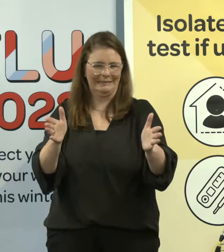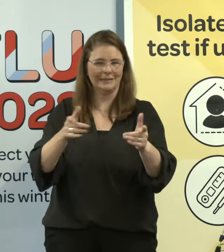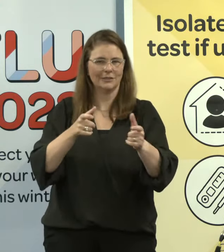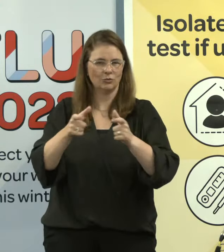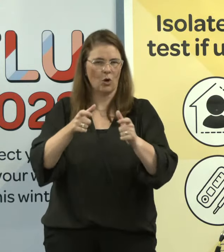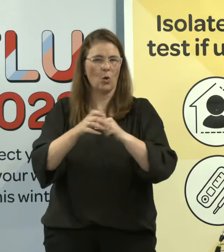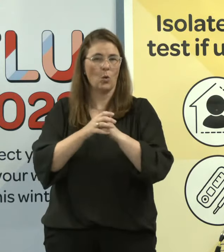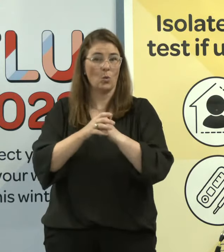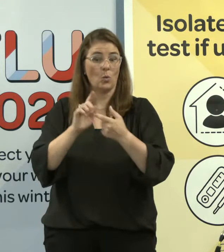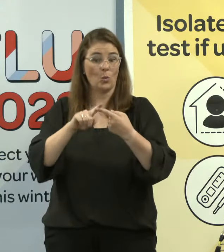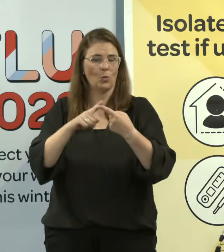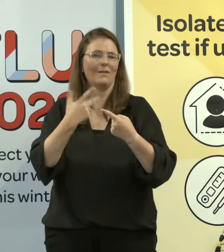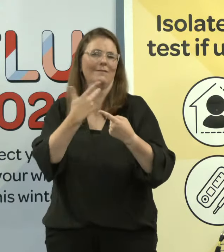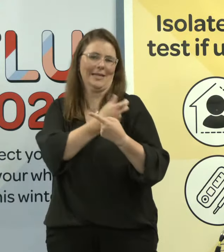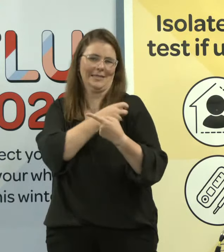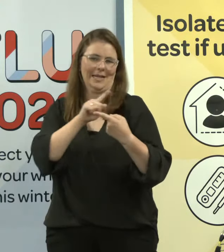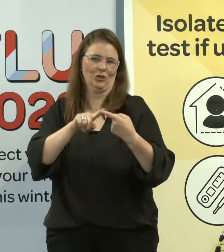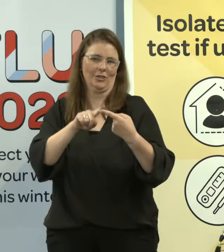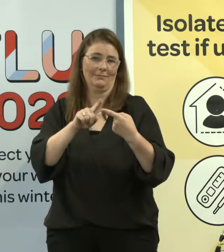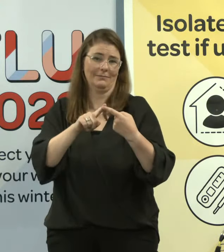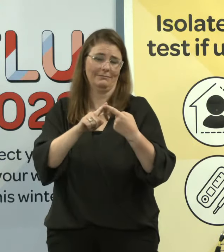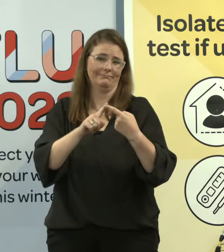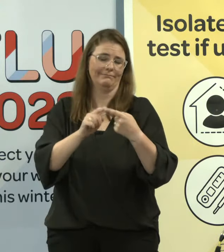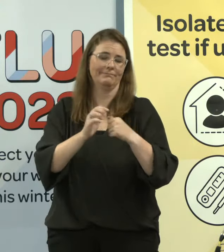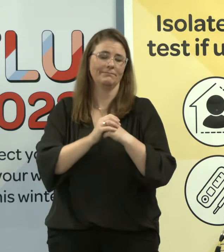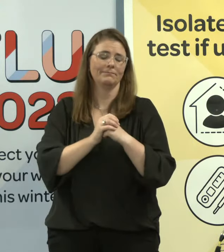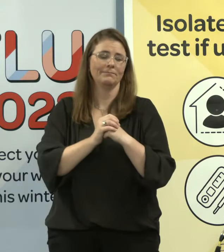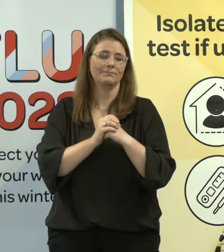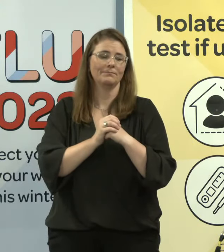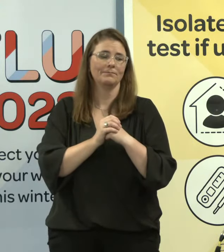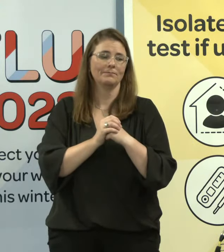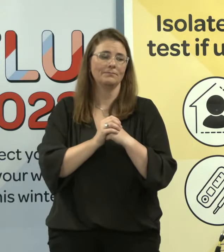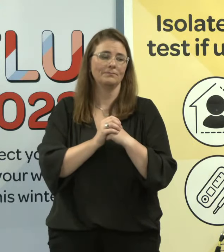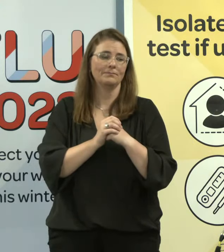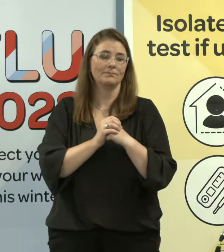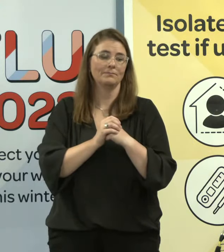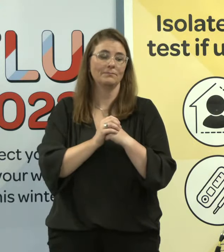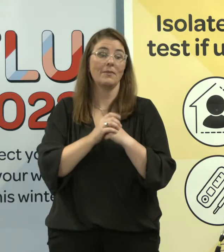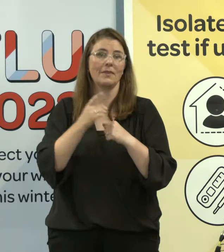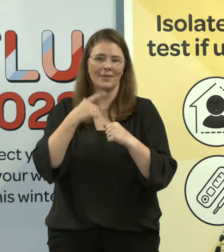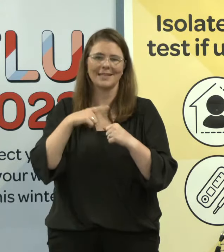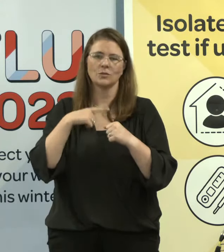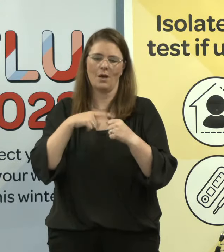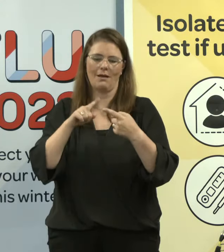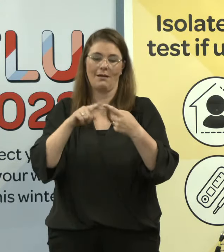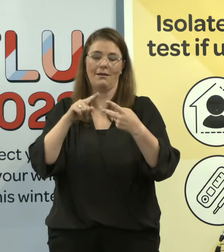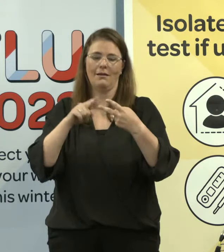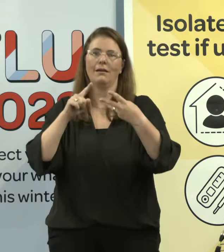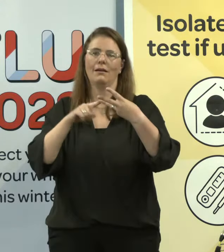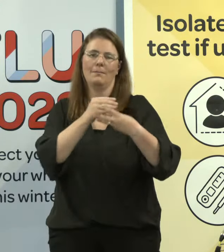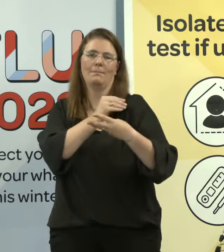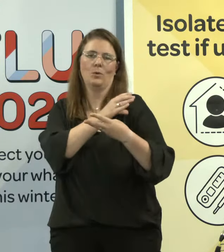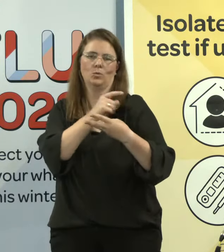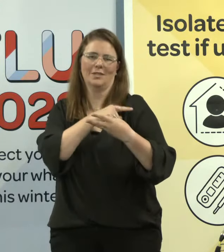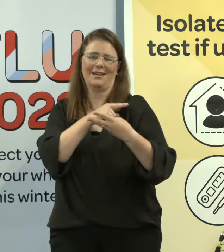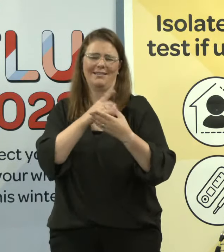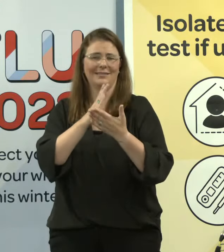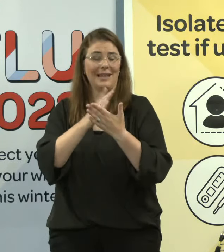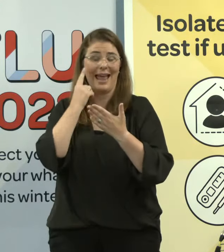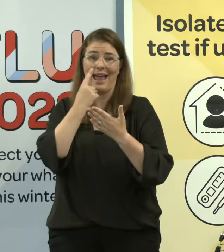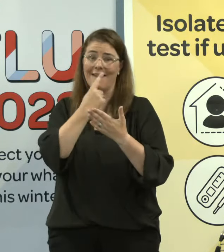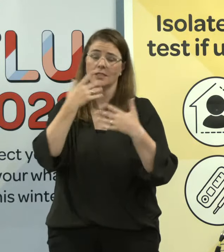taumata tuturu o nga mana